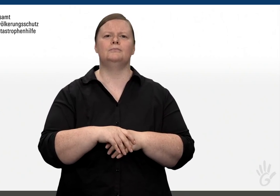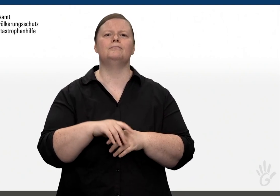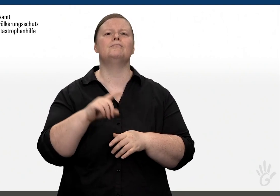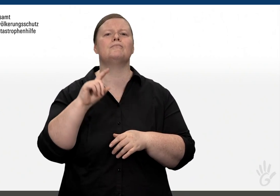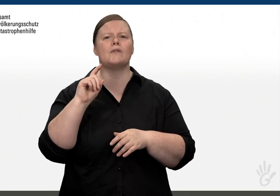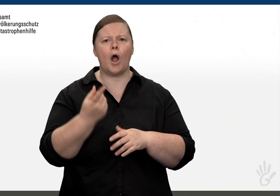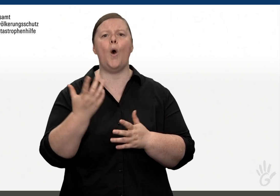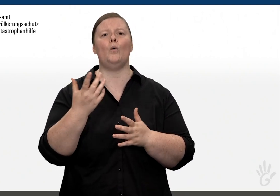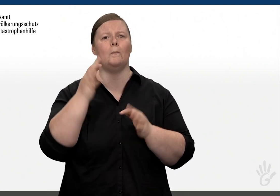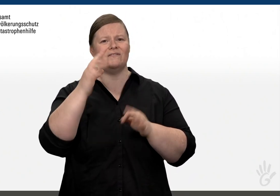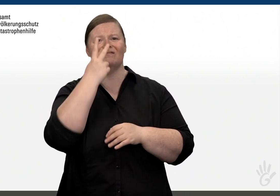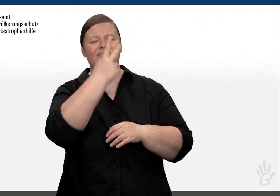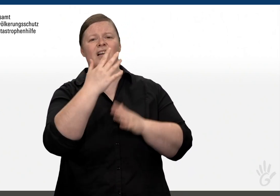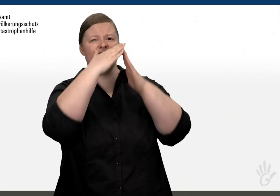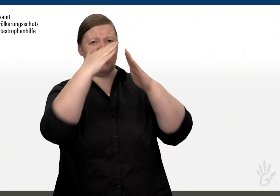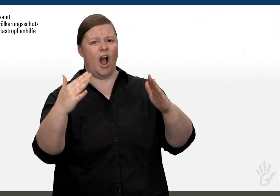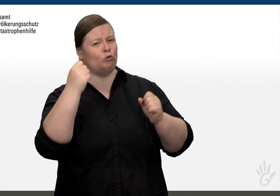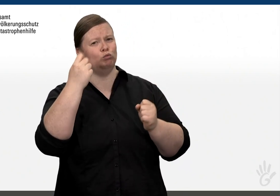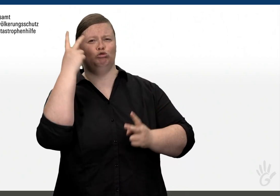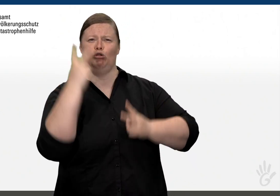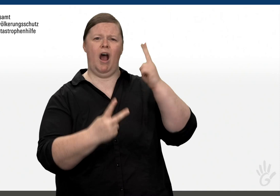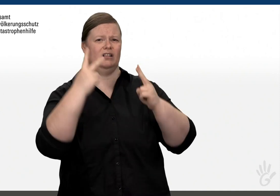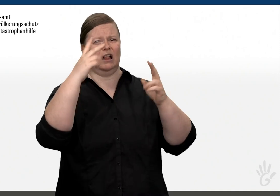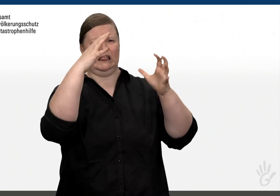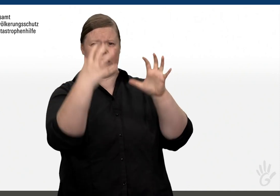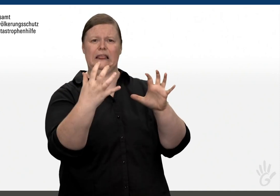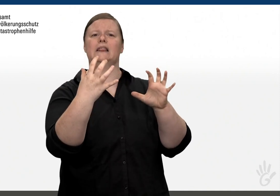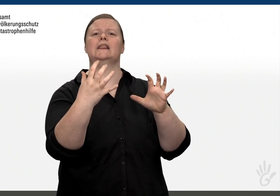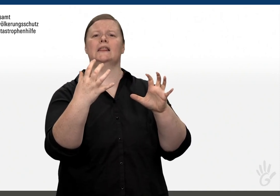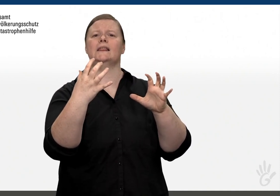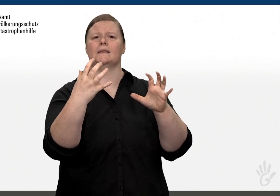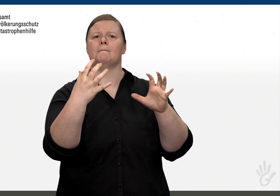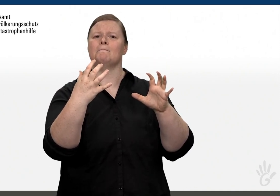und wenn das Dach stark beschädigt ist,